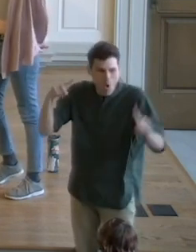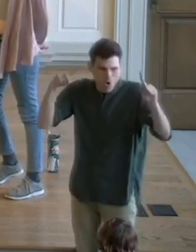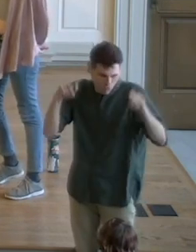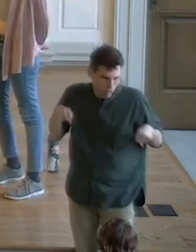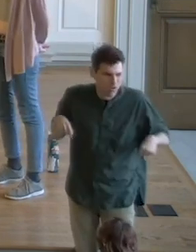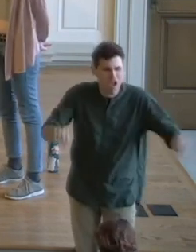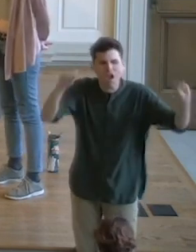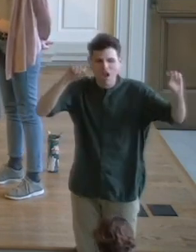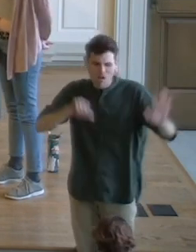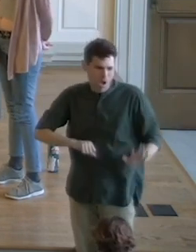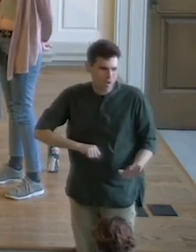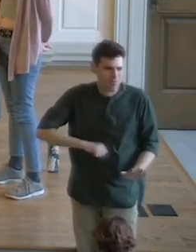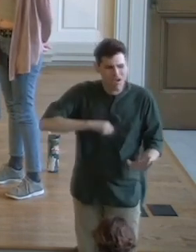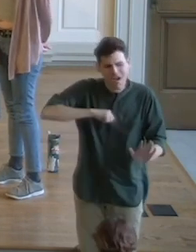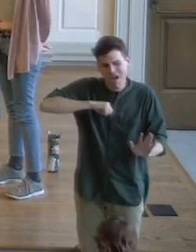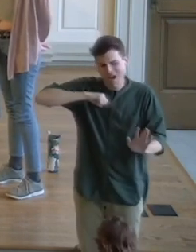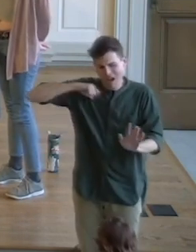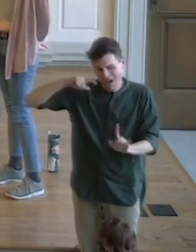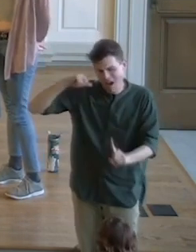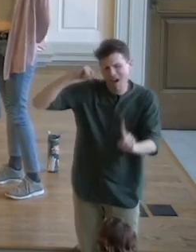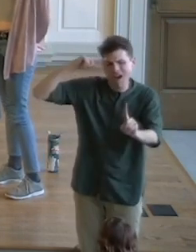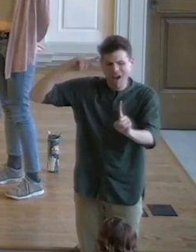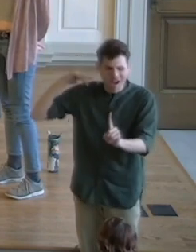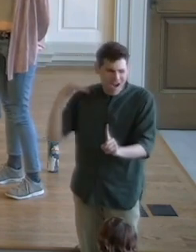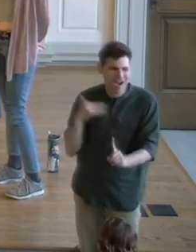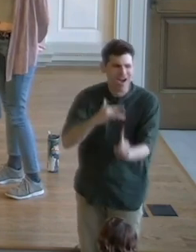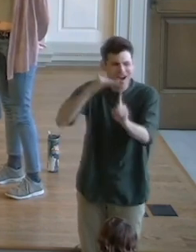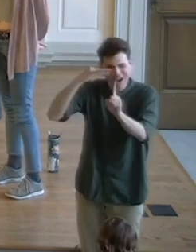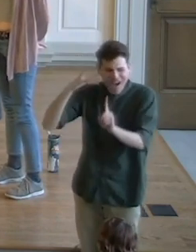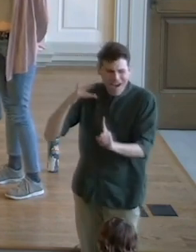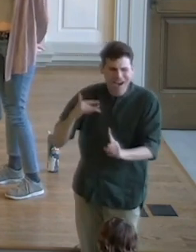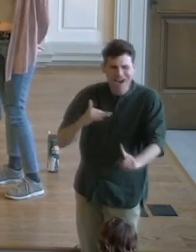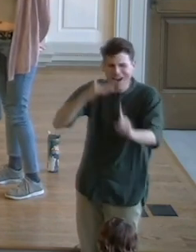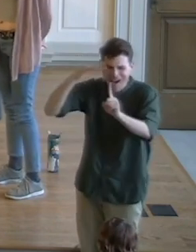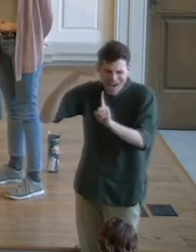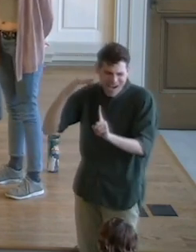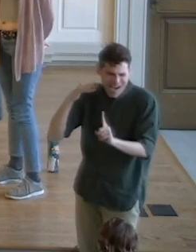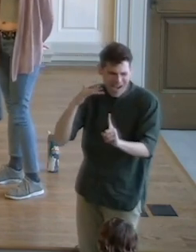Mantén la cabeza abierta